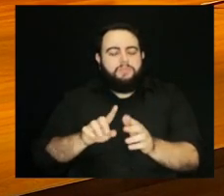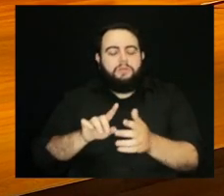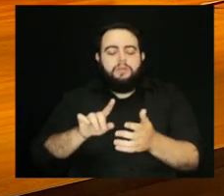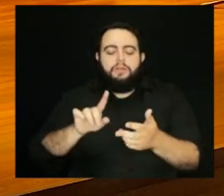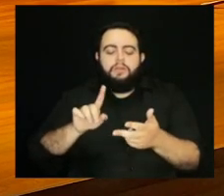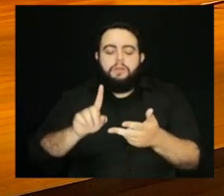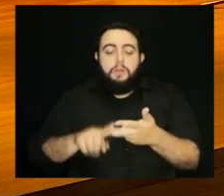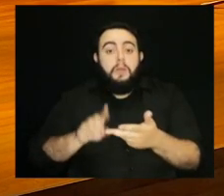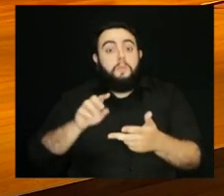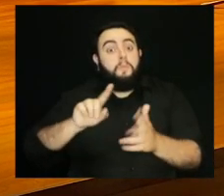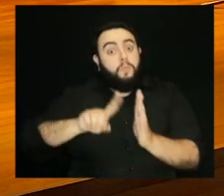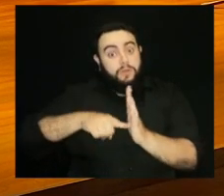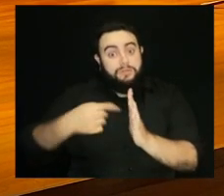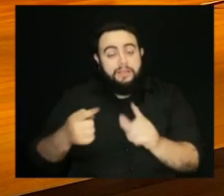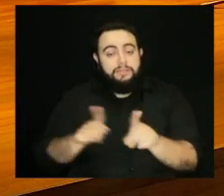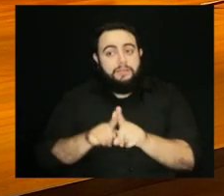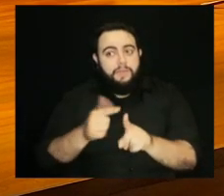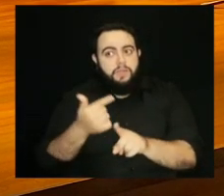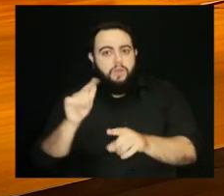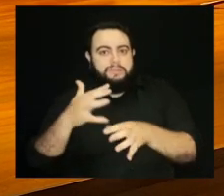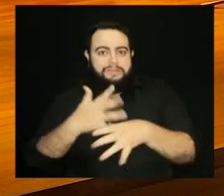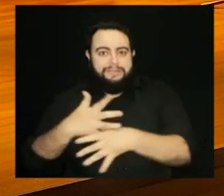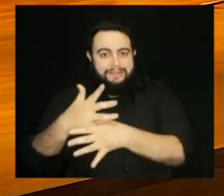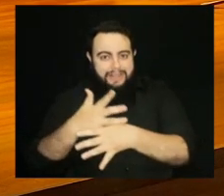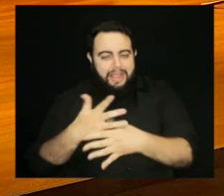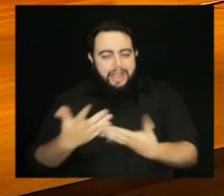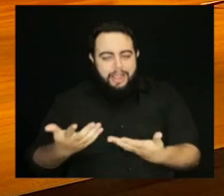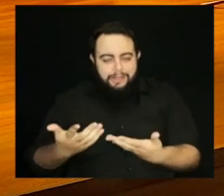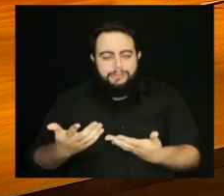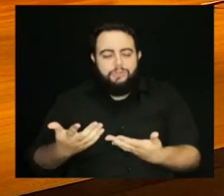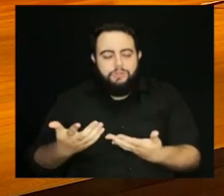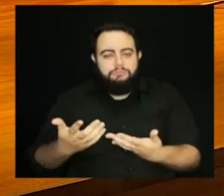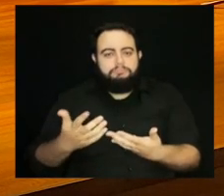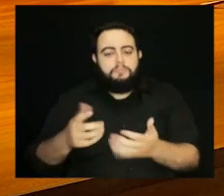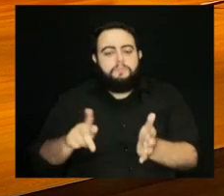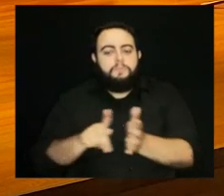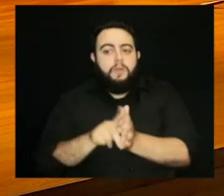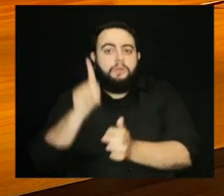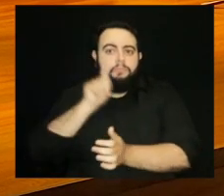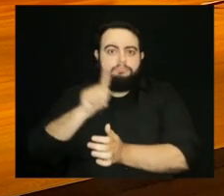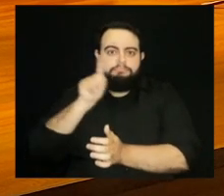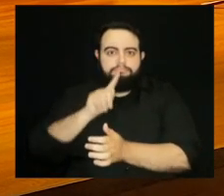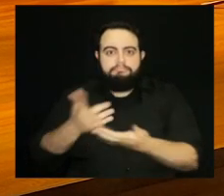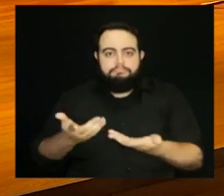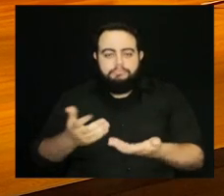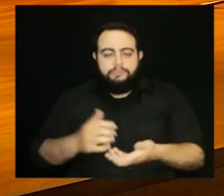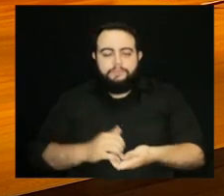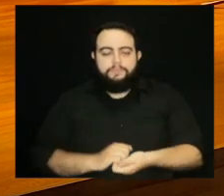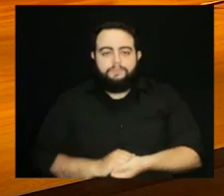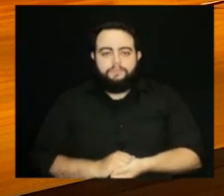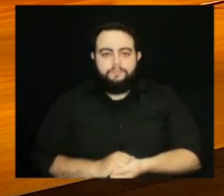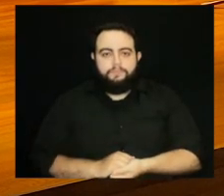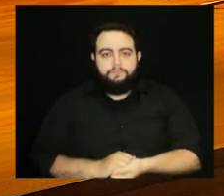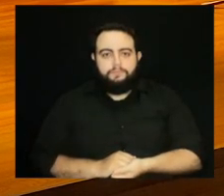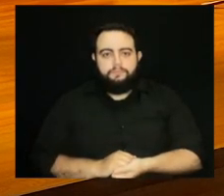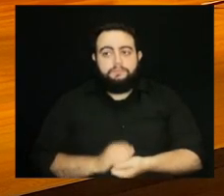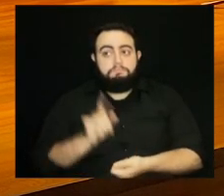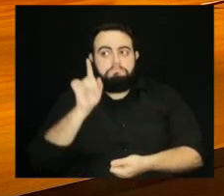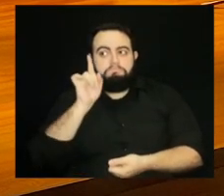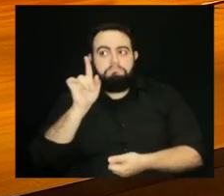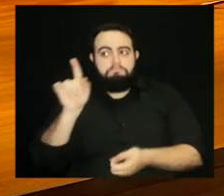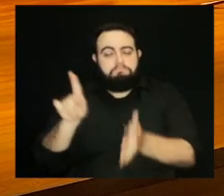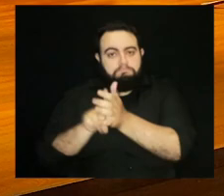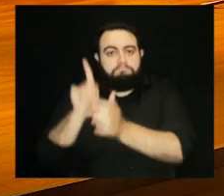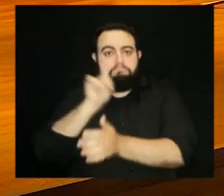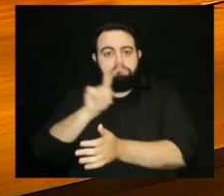e também as grandes cidades norte-americanas estadunidenses que começam a se desenvolver